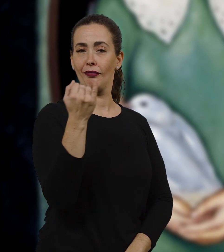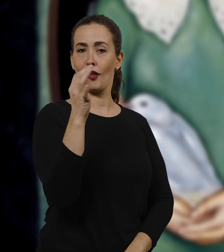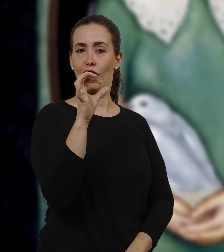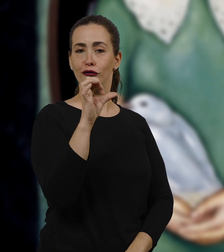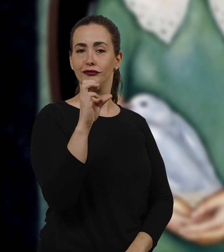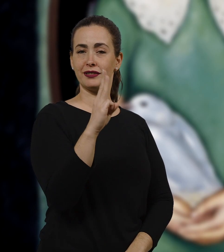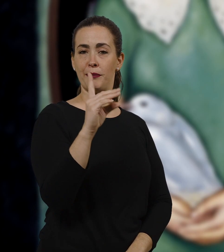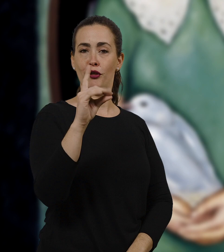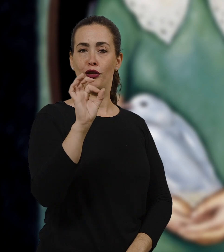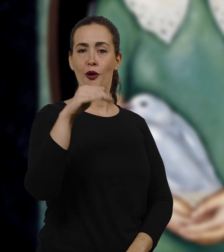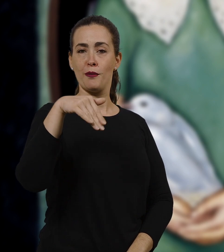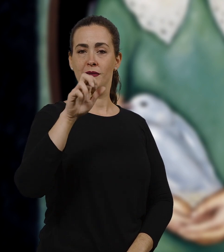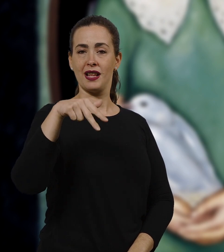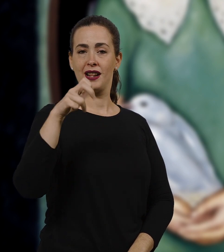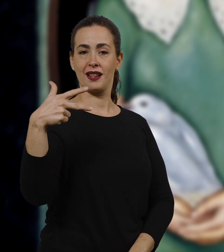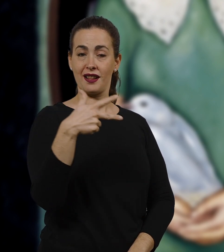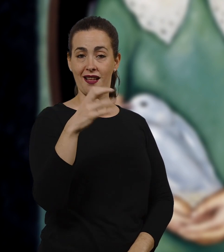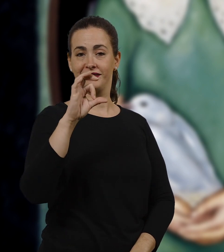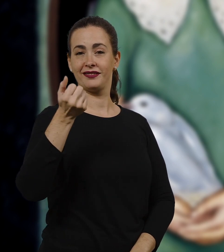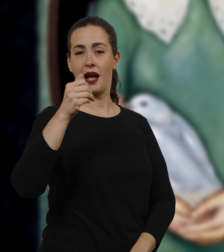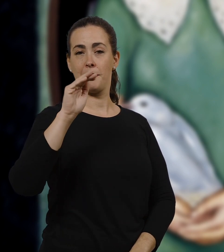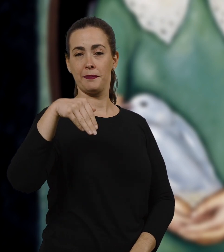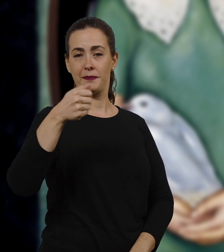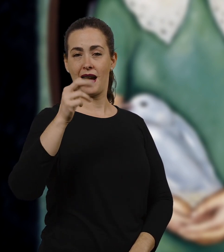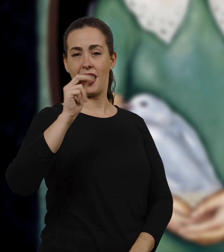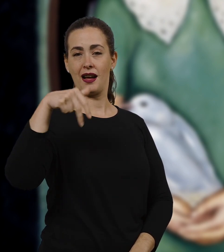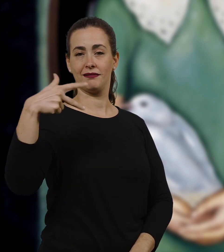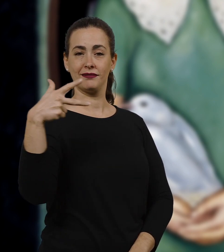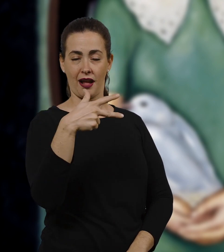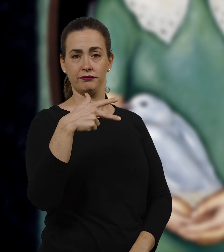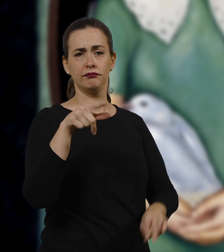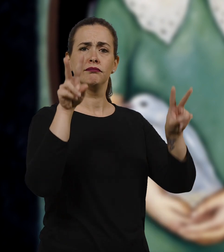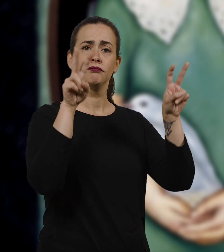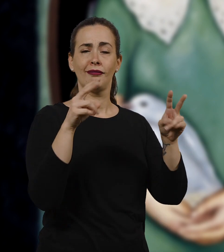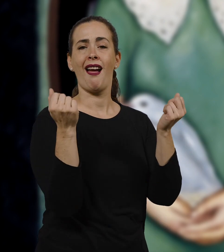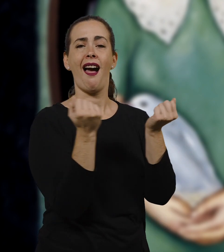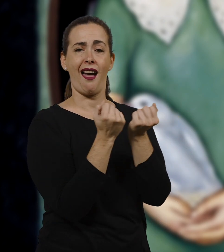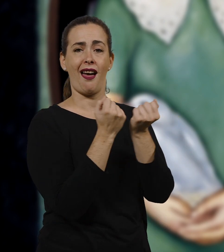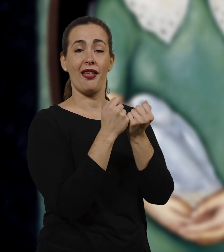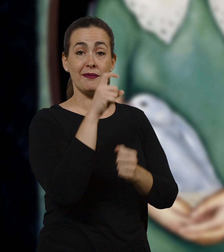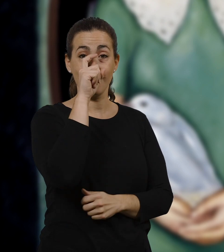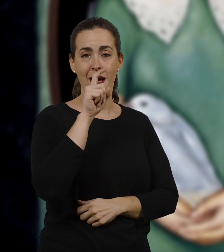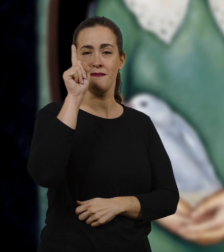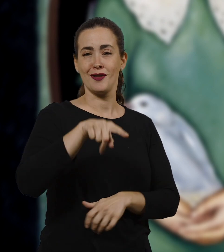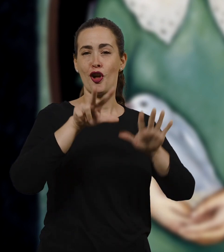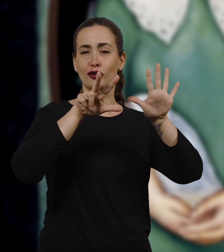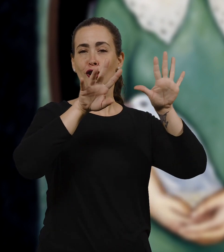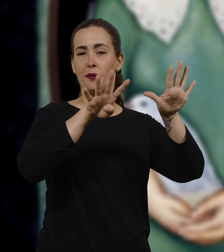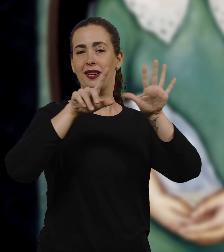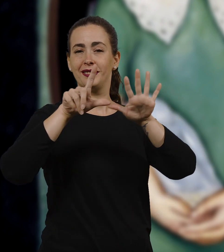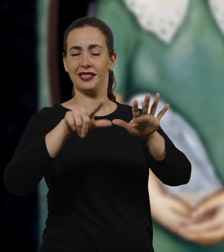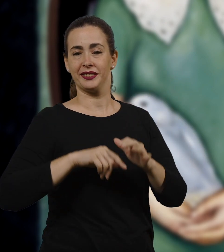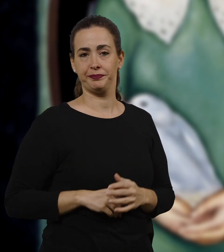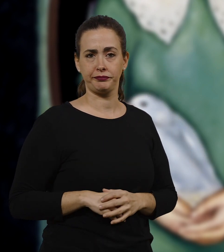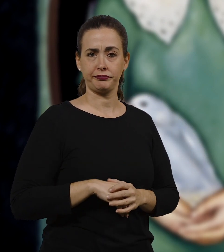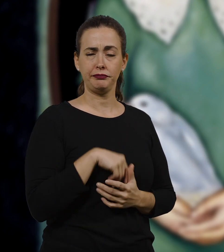Josep Domènech Samaranch, Acadèmia, 1897.